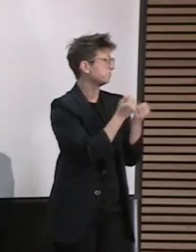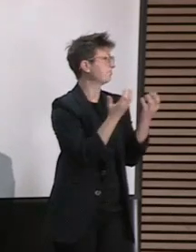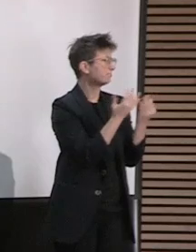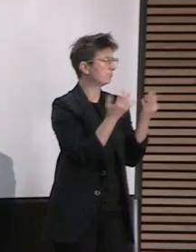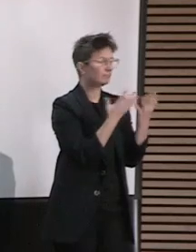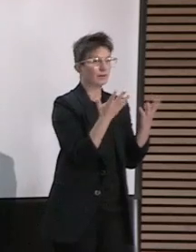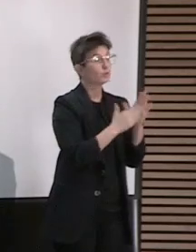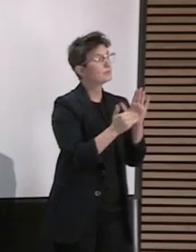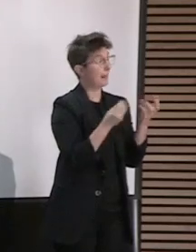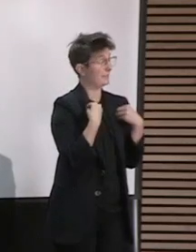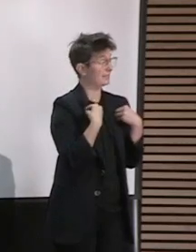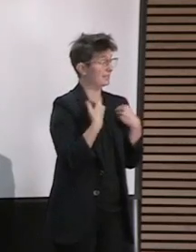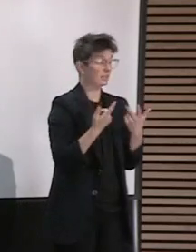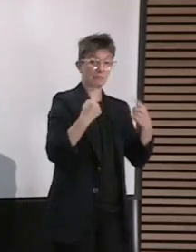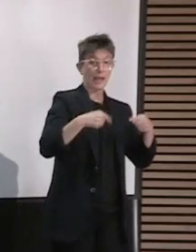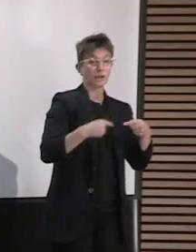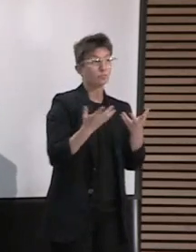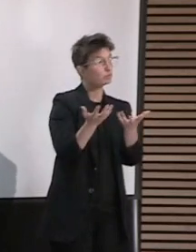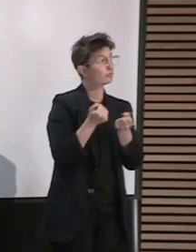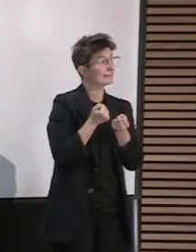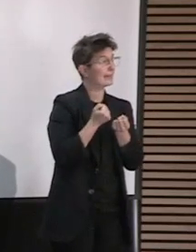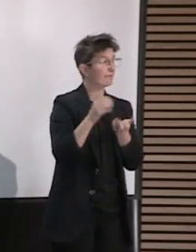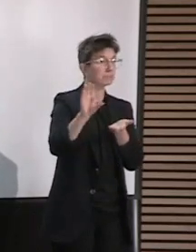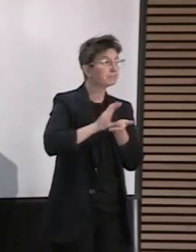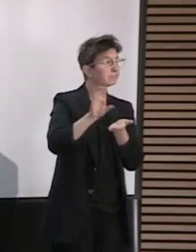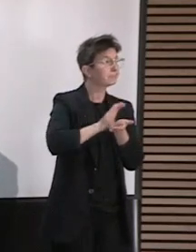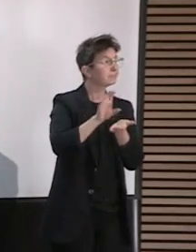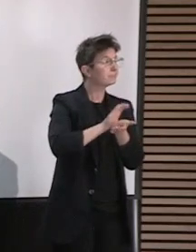Maehe, tekau tau mano o nga